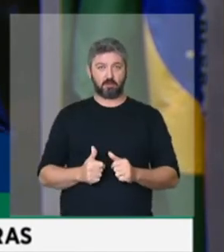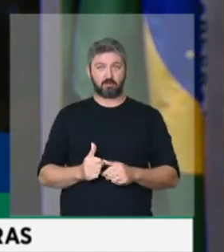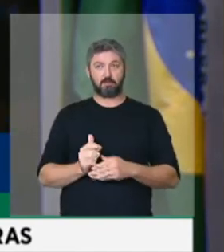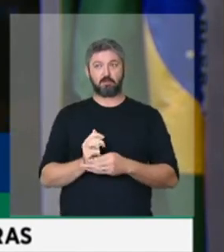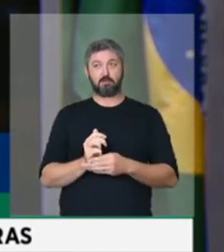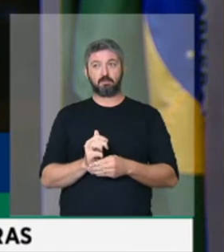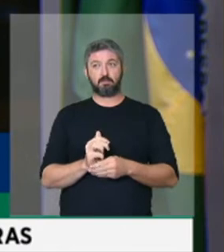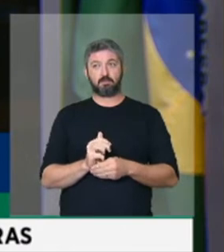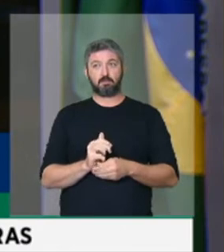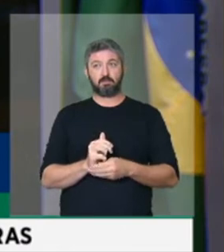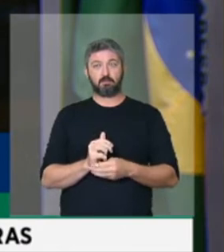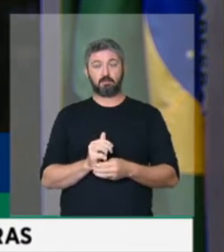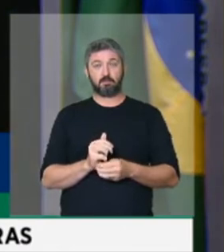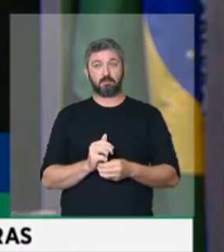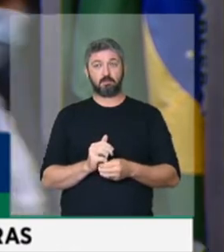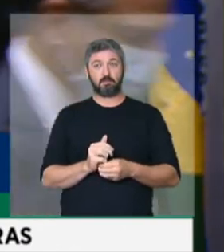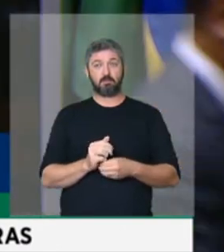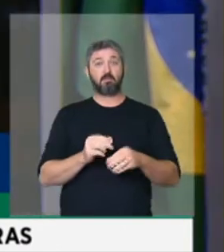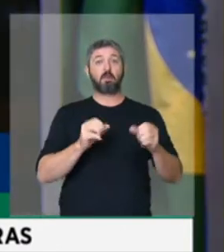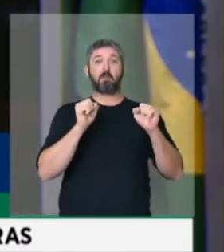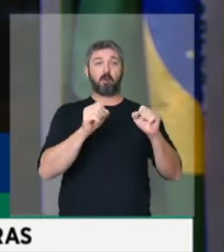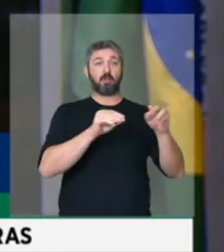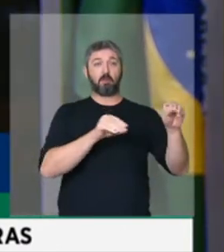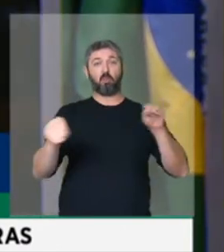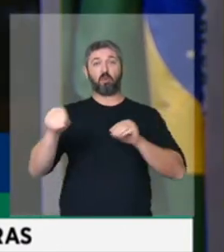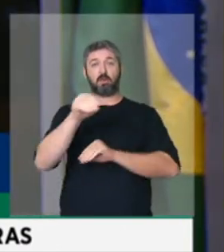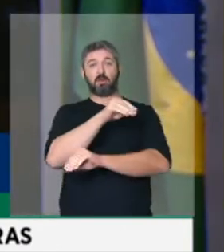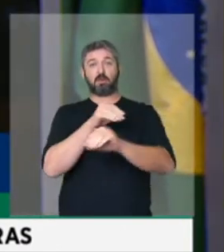DA ELETROBRAS. PRIMEIRO A POSSIBILIDADE DE